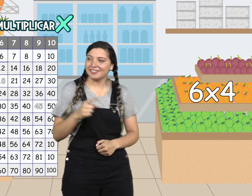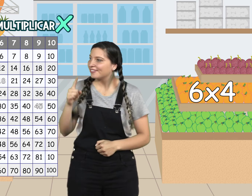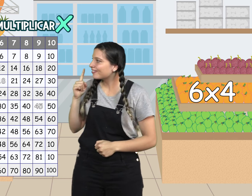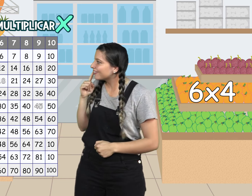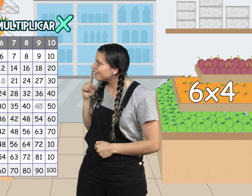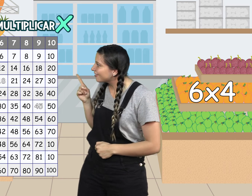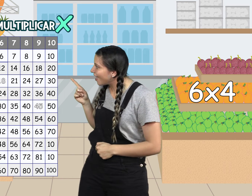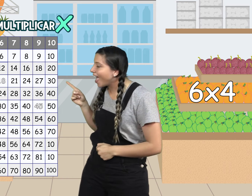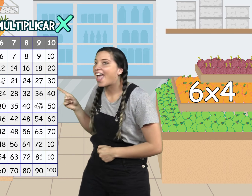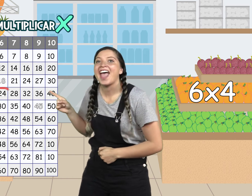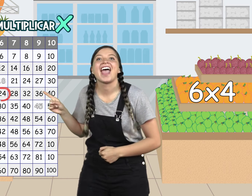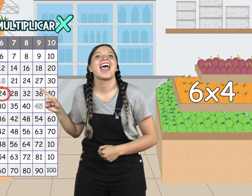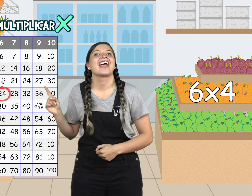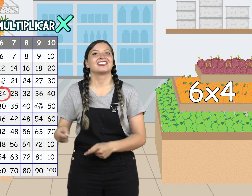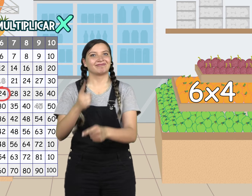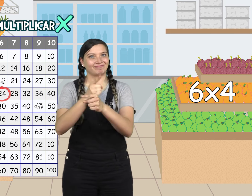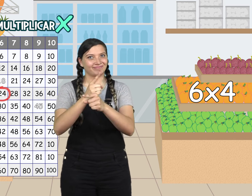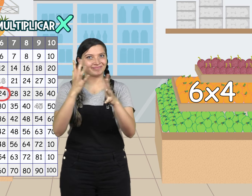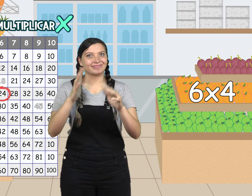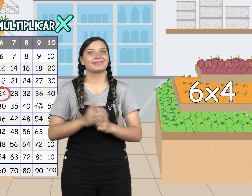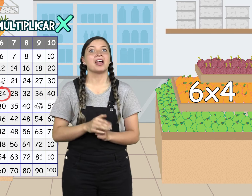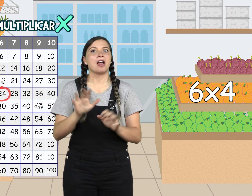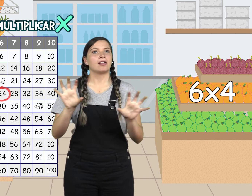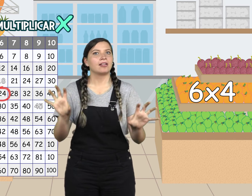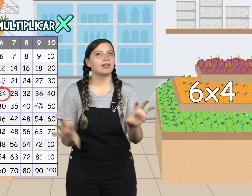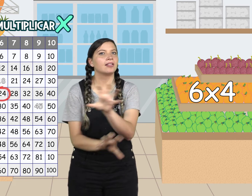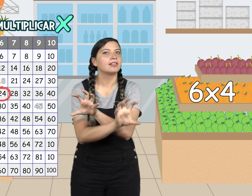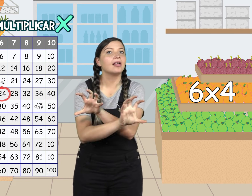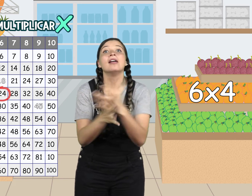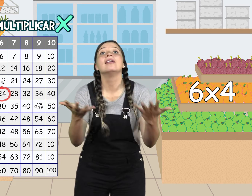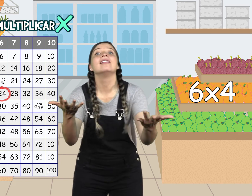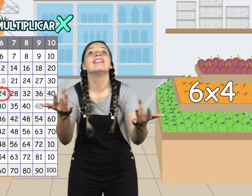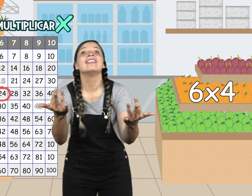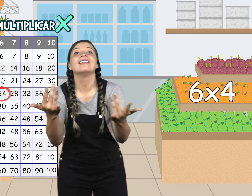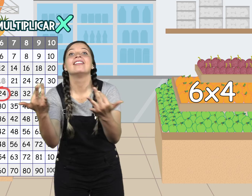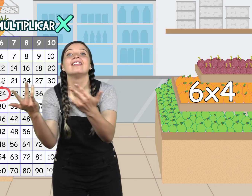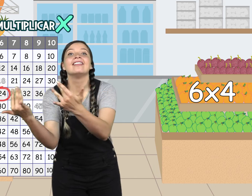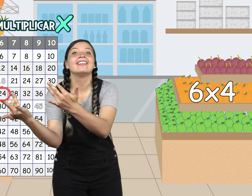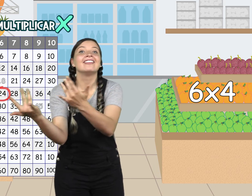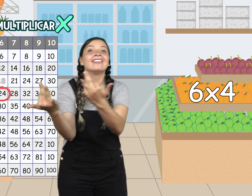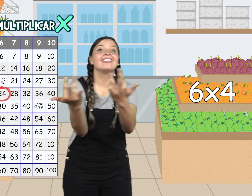Seis por cuatro es veinticuatro, correcto, ¿y qué pasa si lo invertimos?